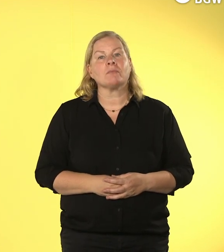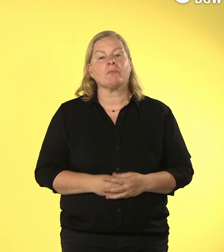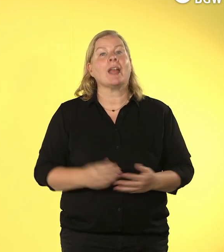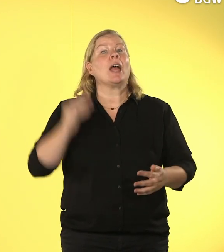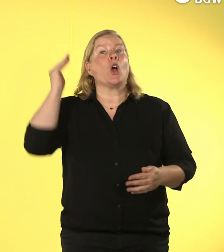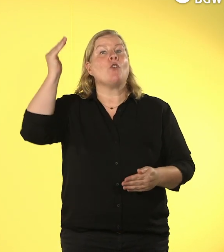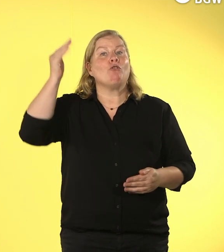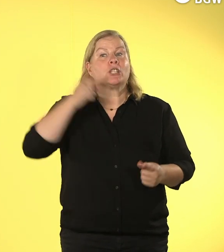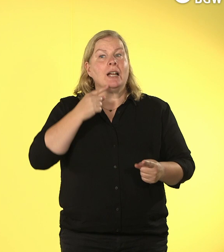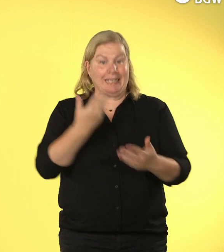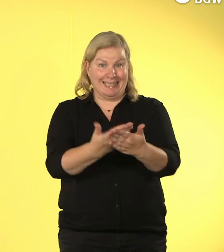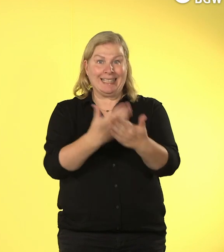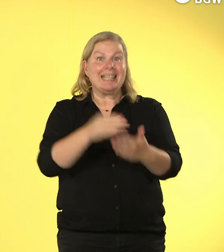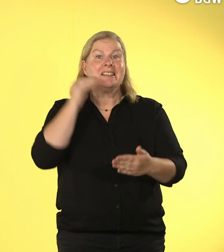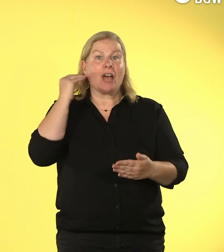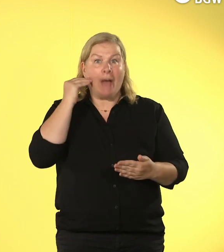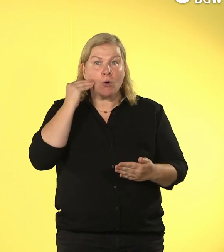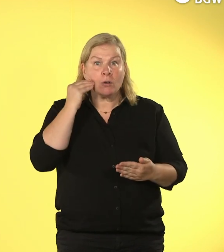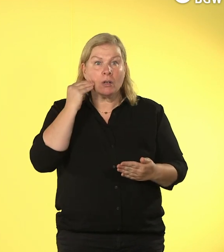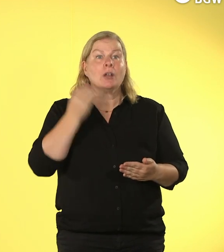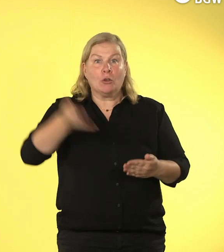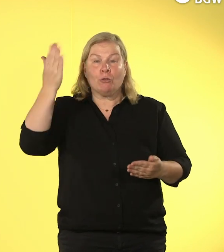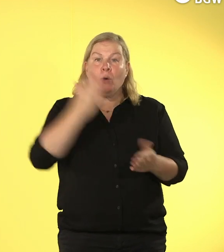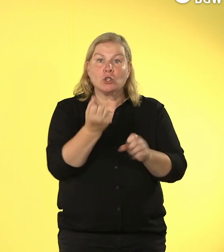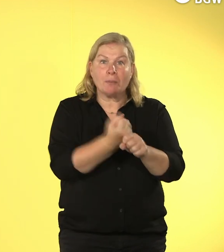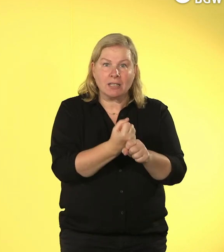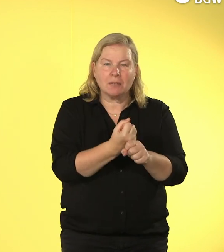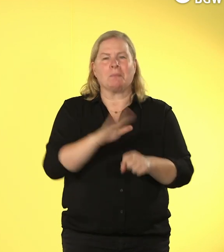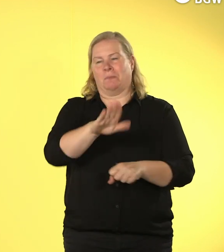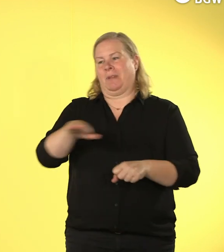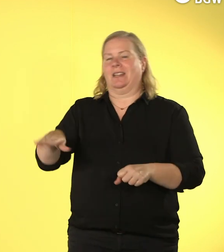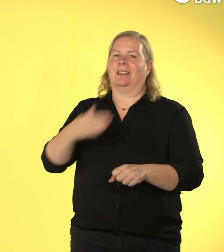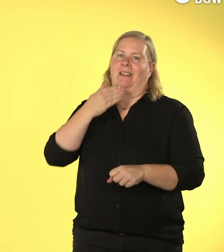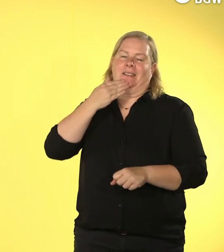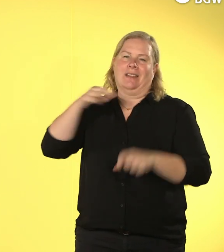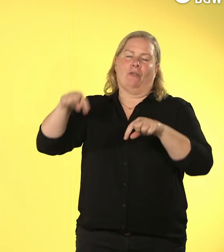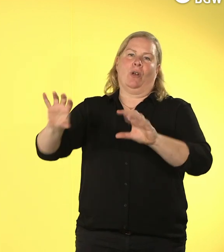dürften meine Kinder heute fernsehen, aber nur Werbefernsehen.